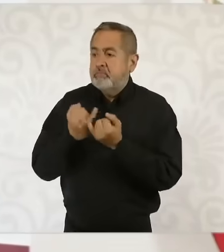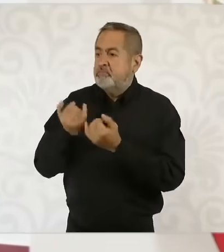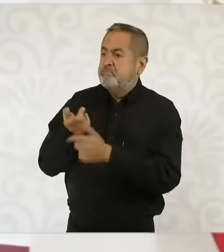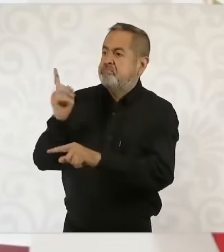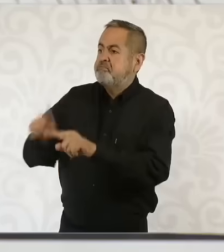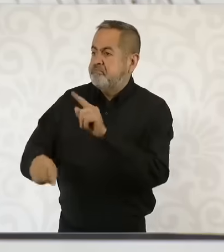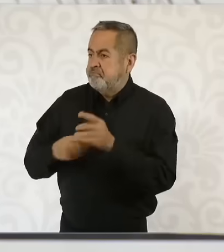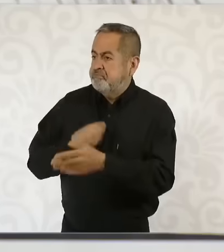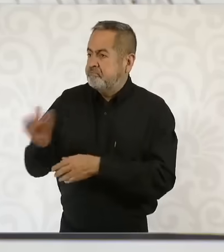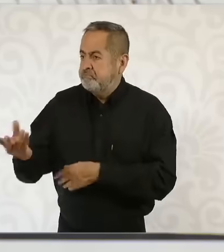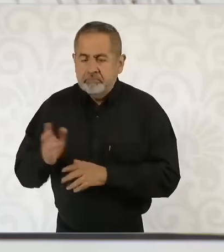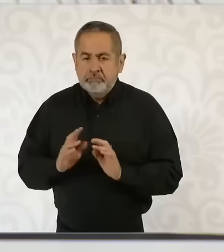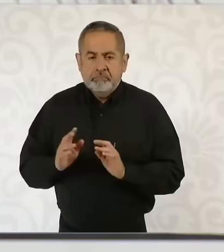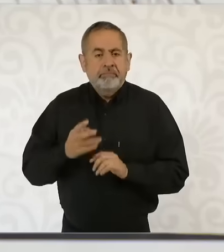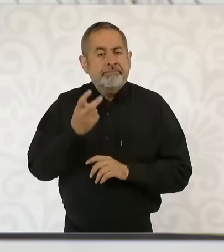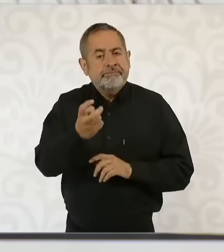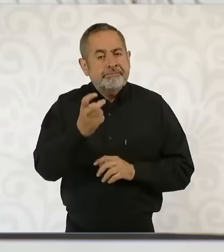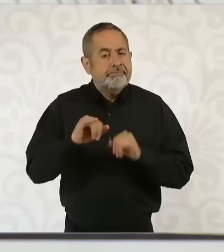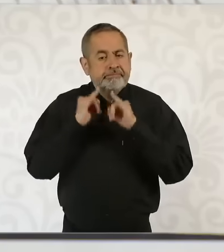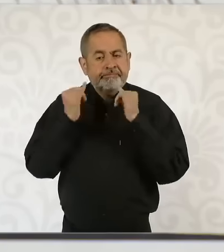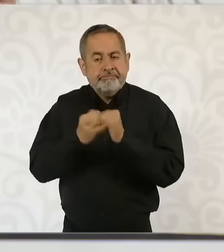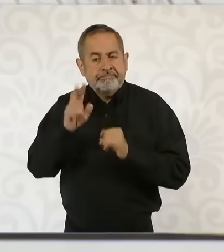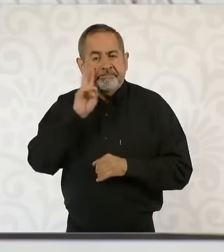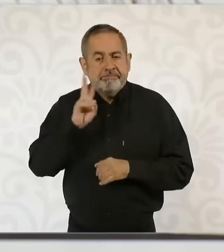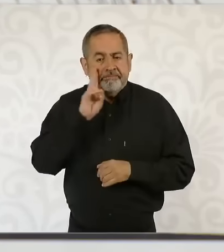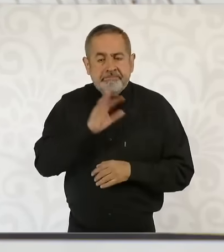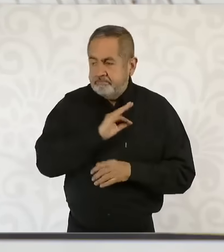Entonces, para eso es la reunión, para ver en qué temas somos complementarios, en qué tema